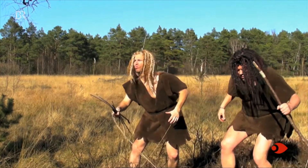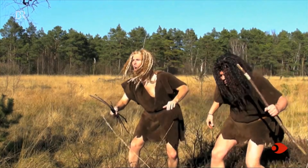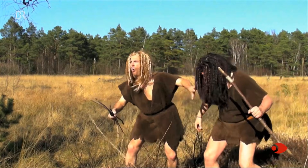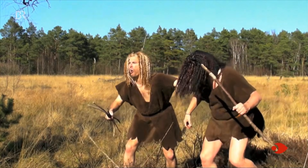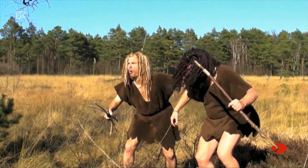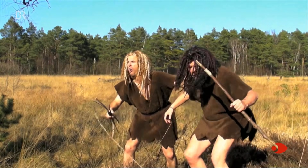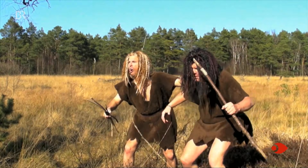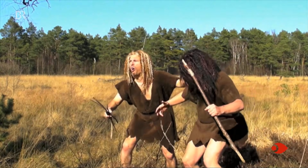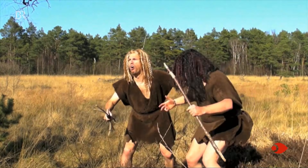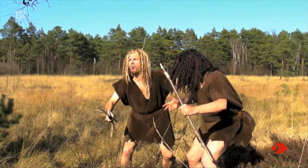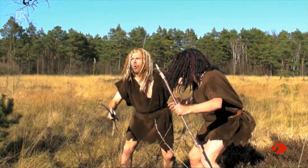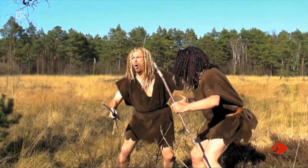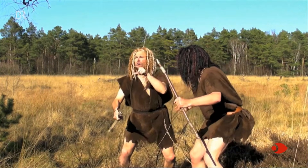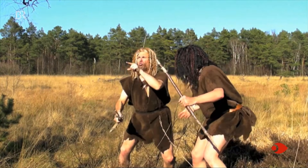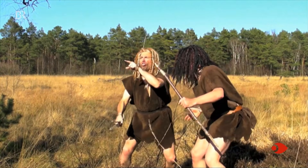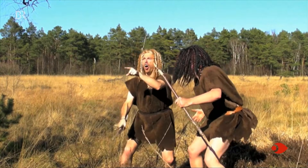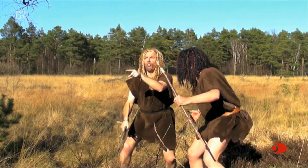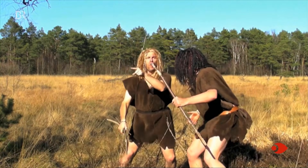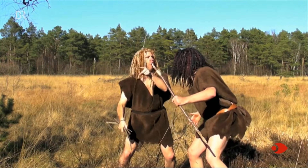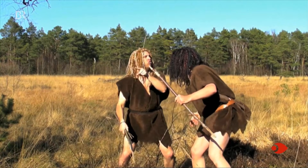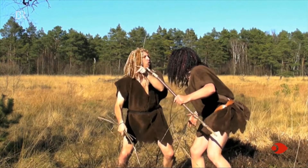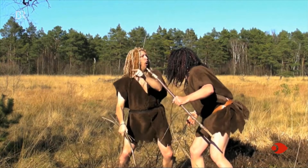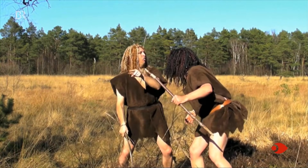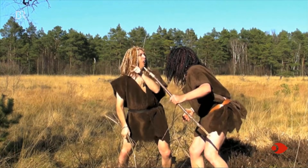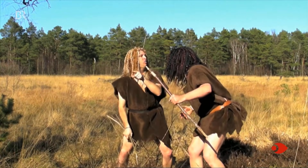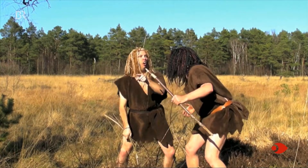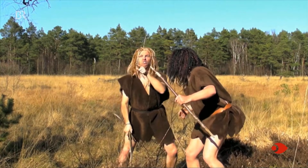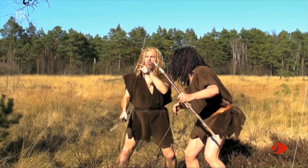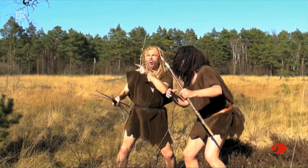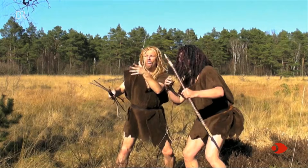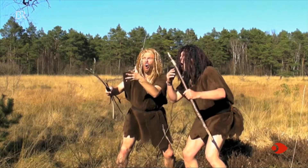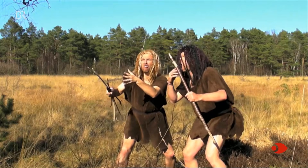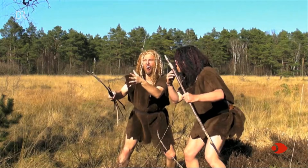Halt! Da, da, da!